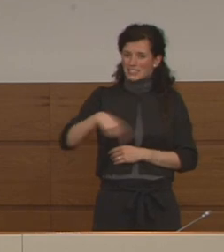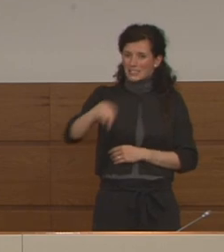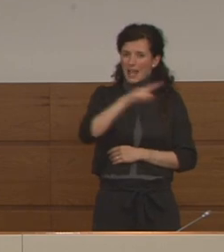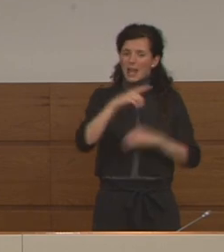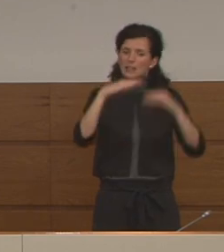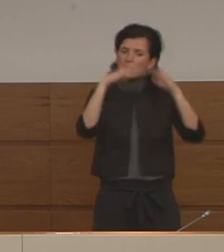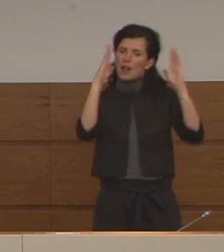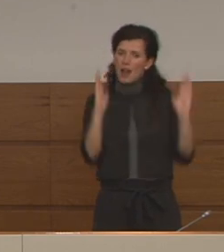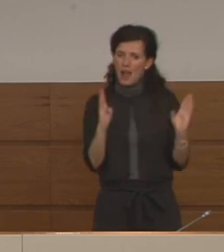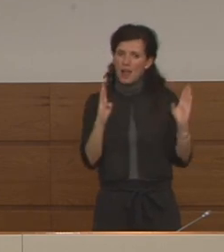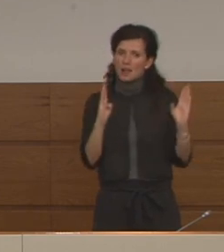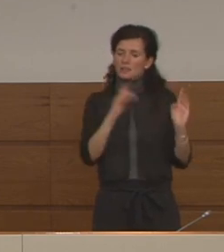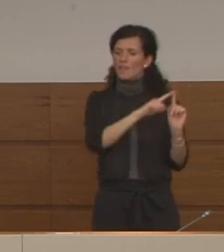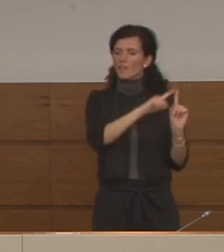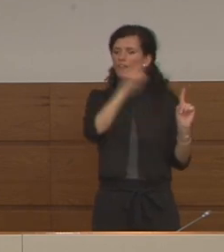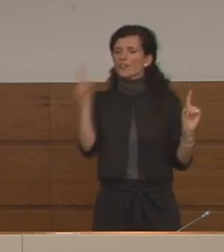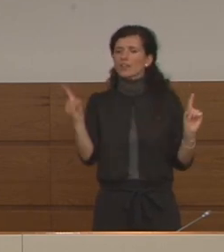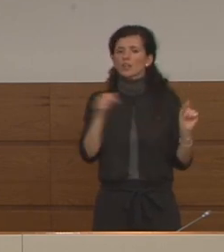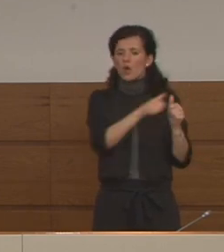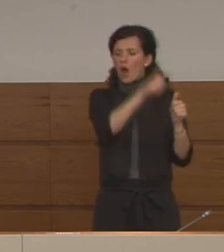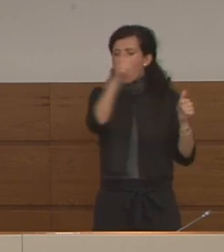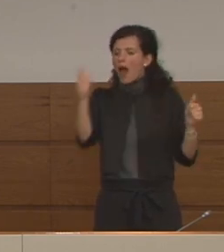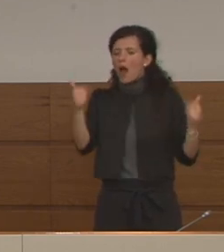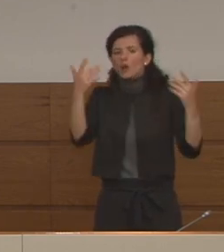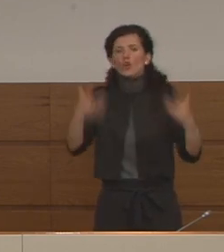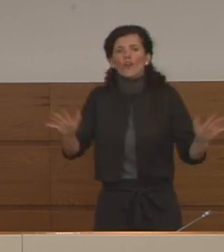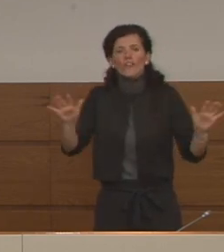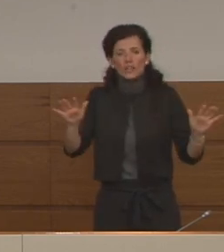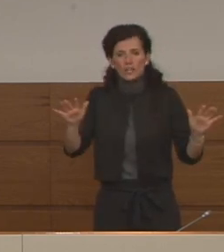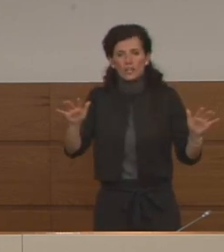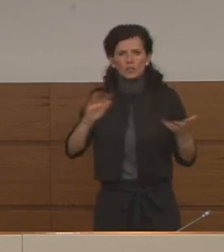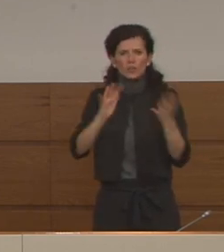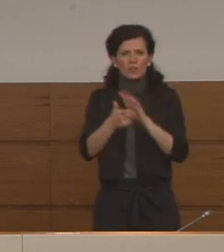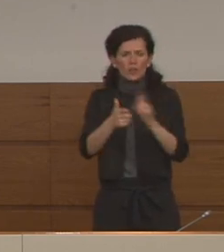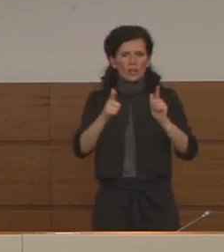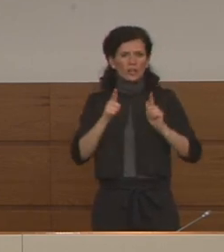gettando un po' nello sconforto tutta la nostra popolazione anziana. Volevo capire